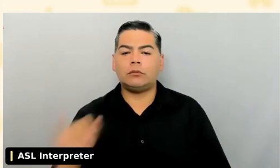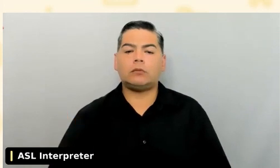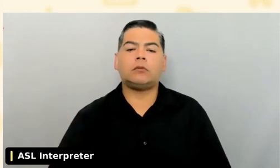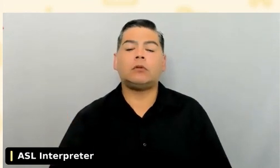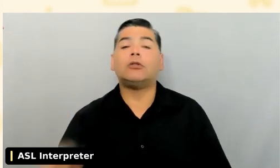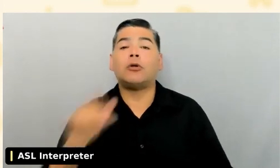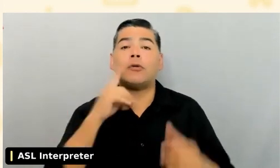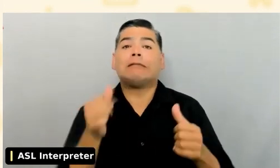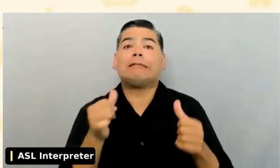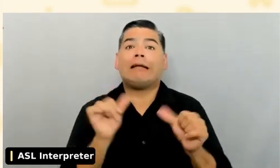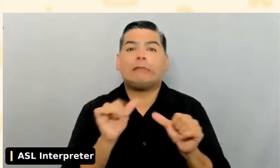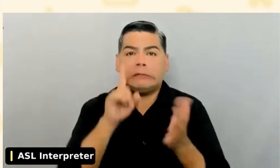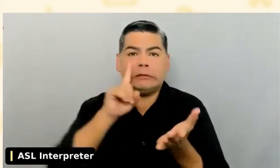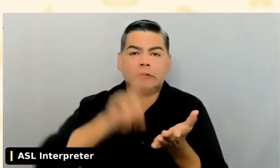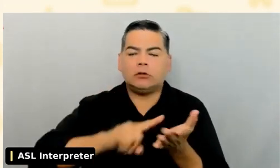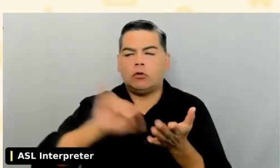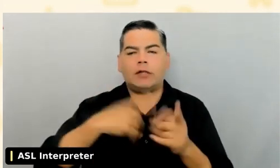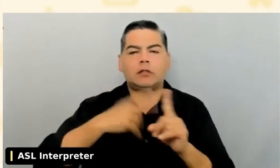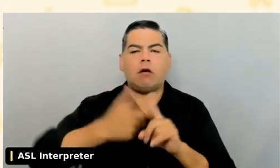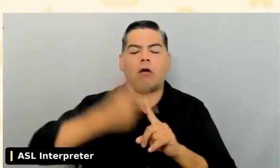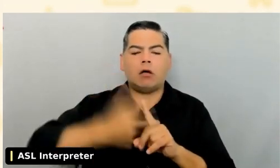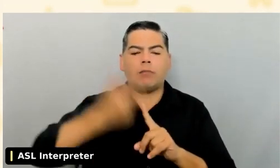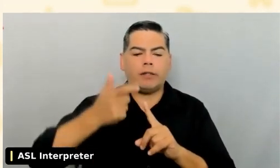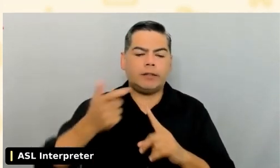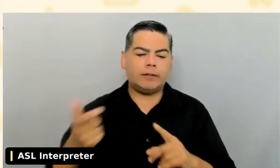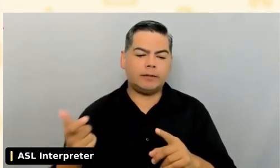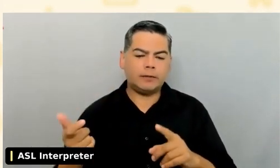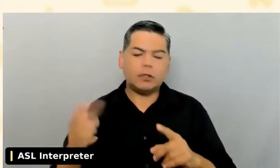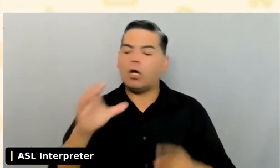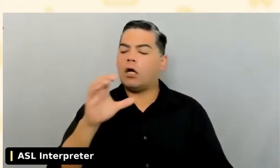Entonces éso es el contenido automatizado que se está creando.